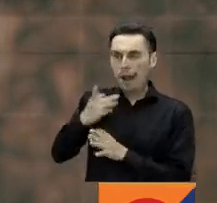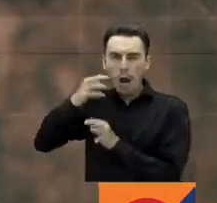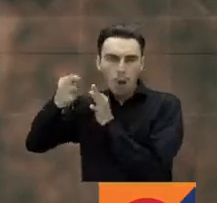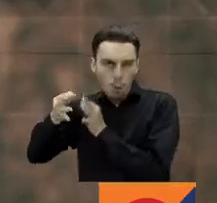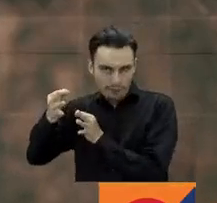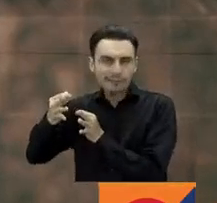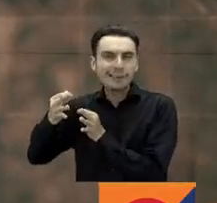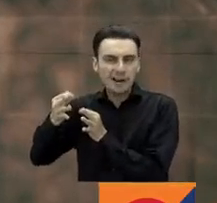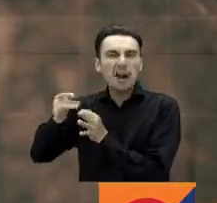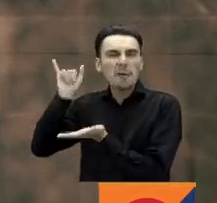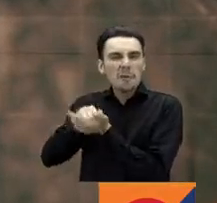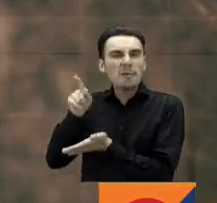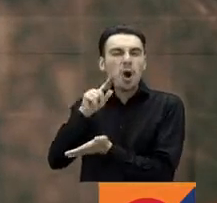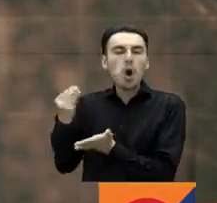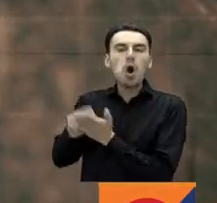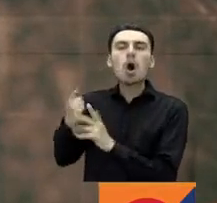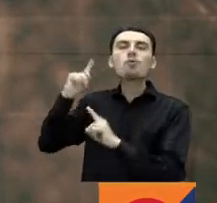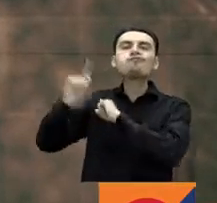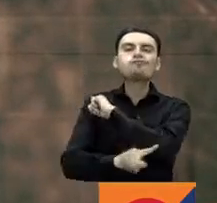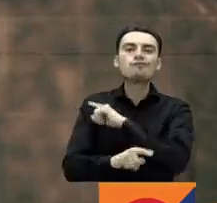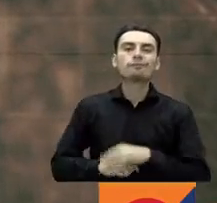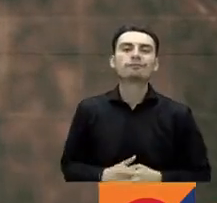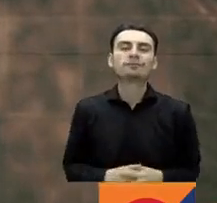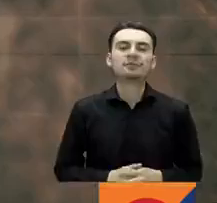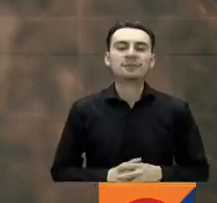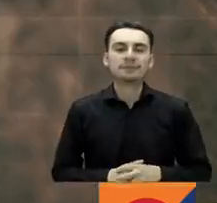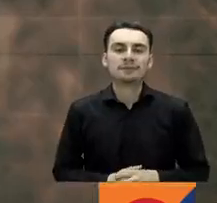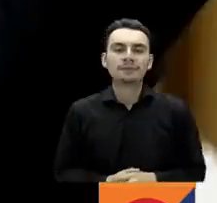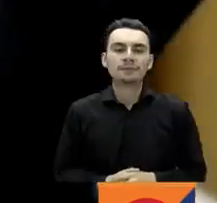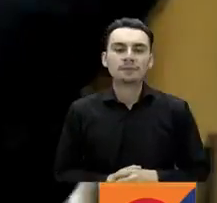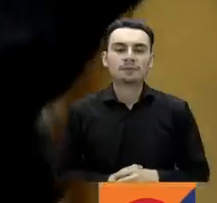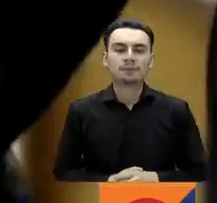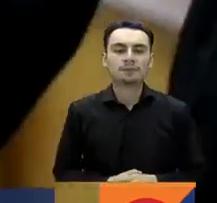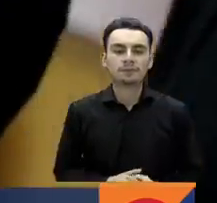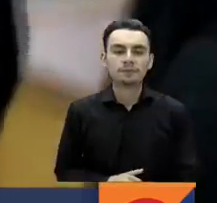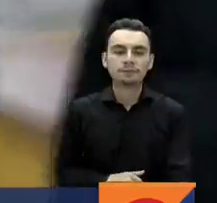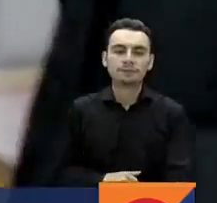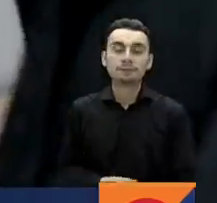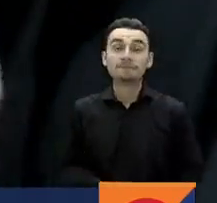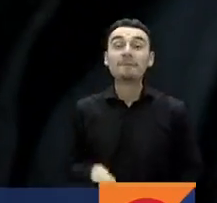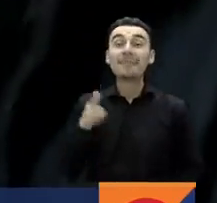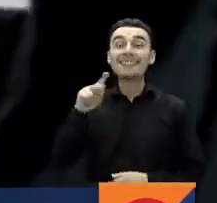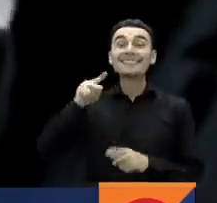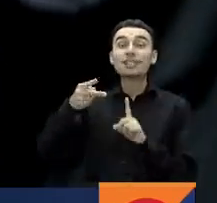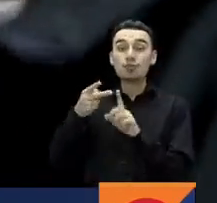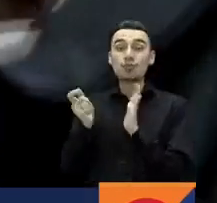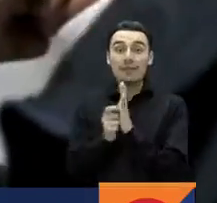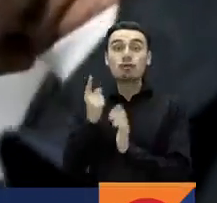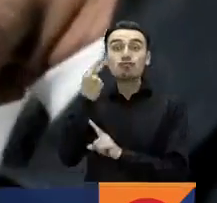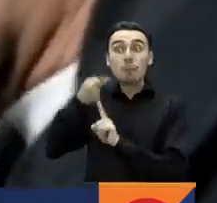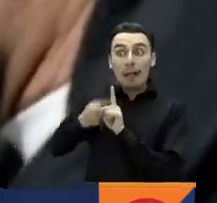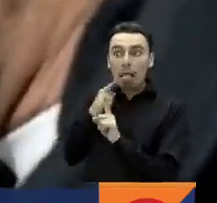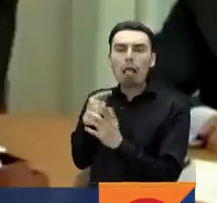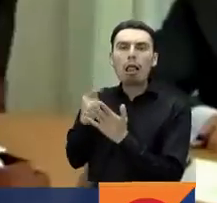Cs s s s s y 11 meses de cárcel para Carlos Matos por Osorno a un juez, decisión rererererevisada por tribunal